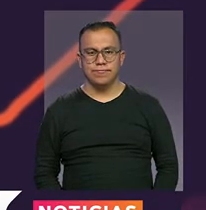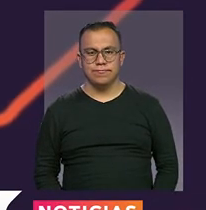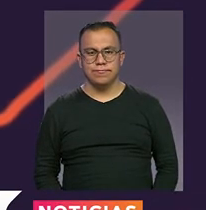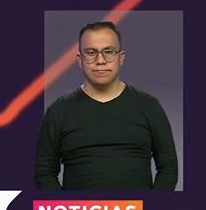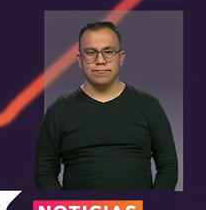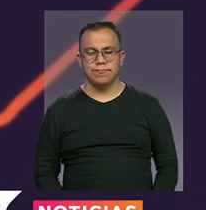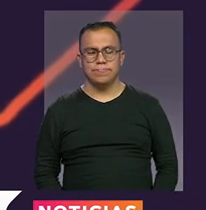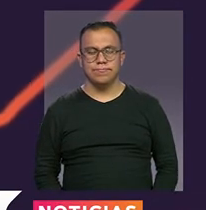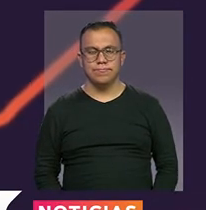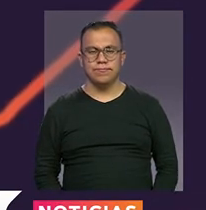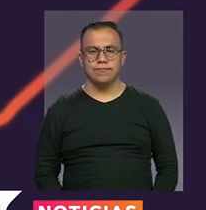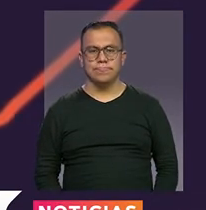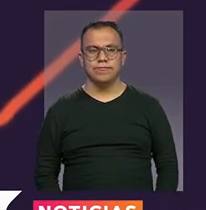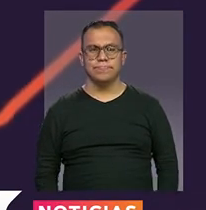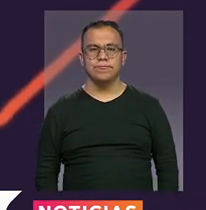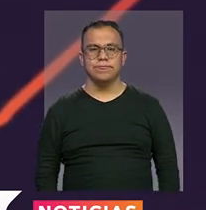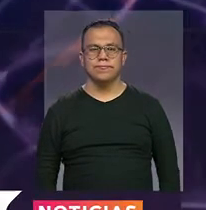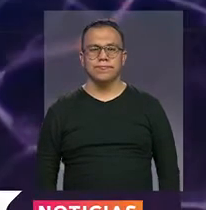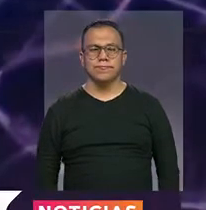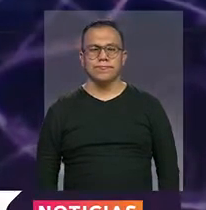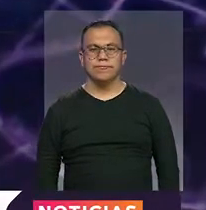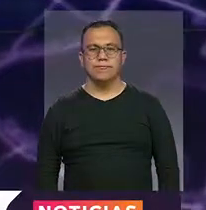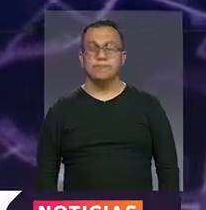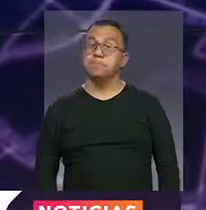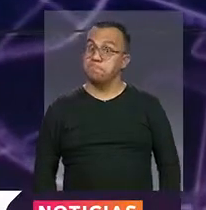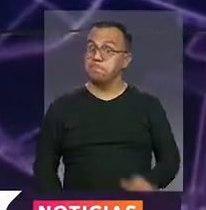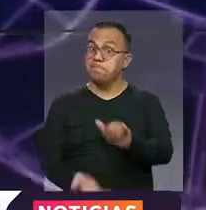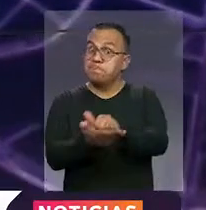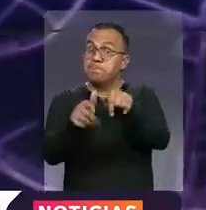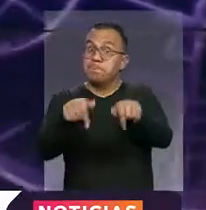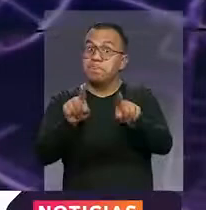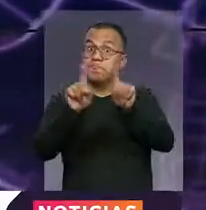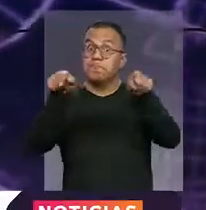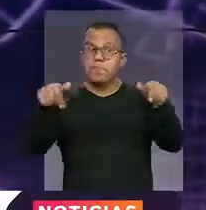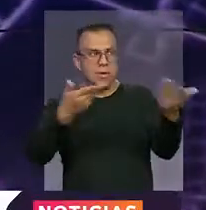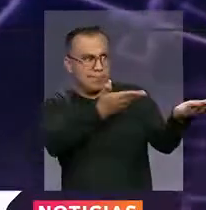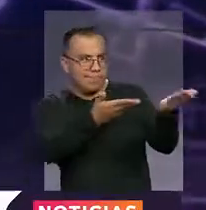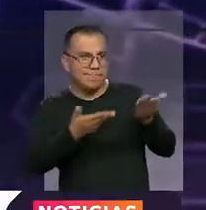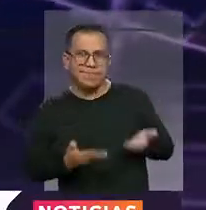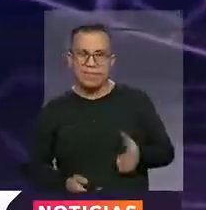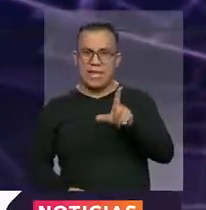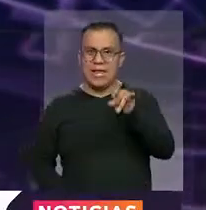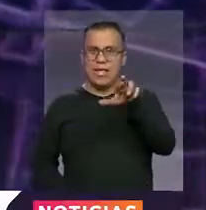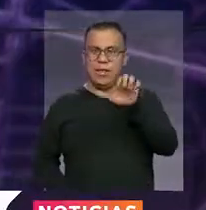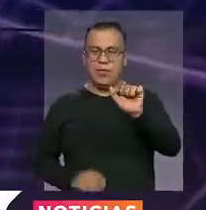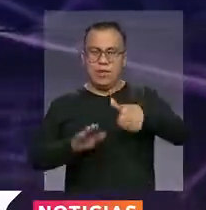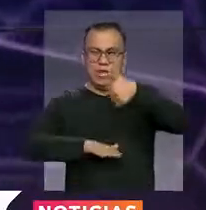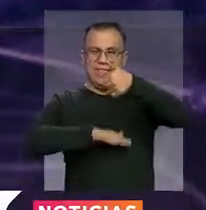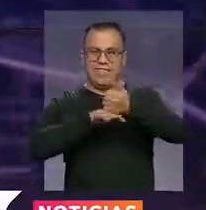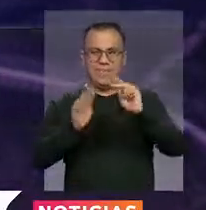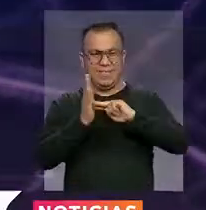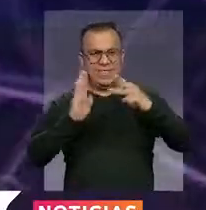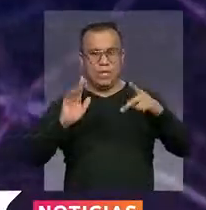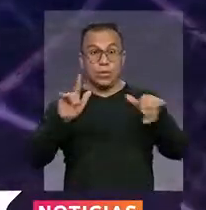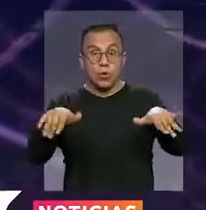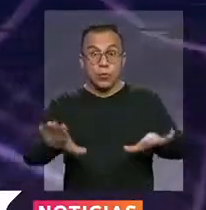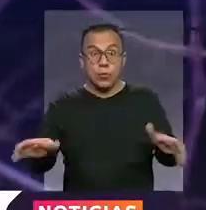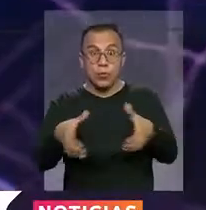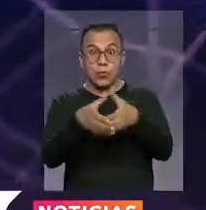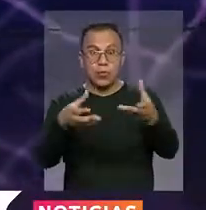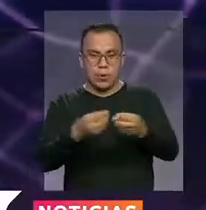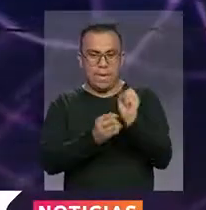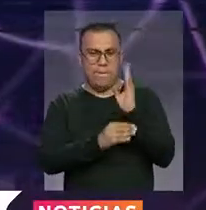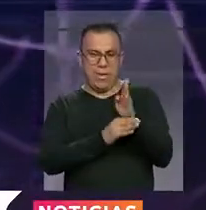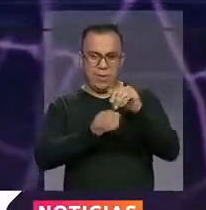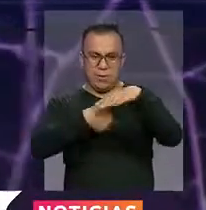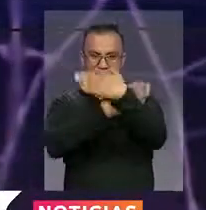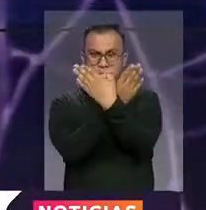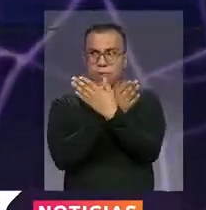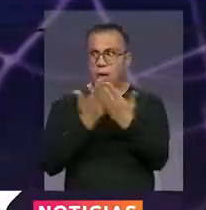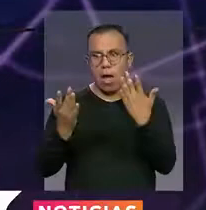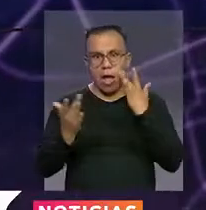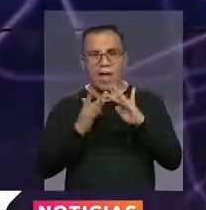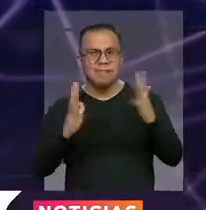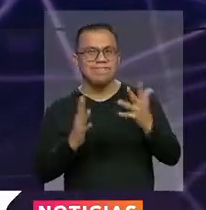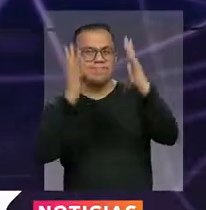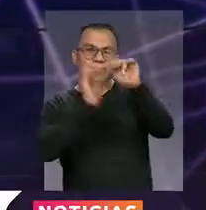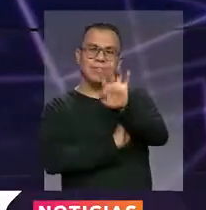LATINOAMéRICA.